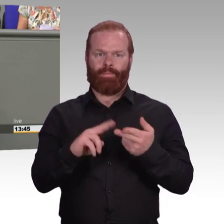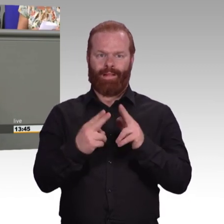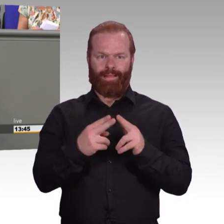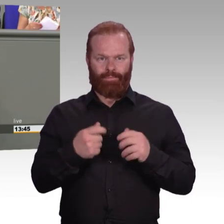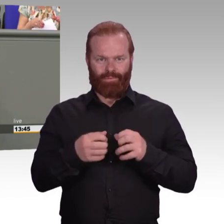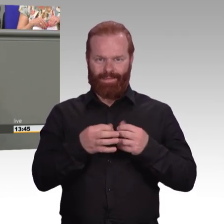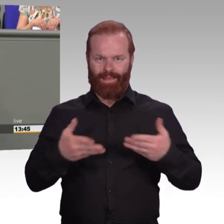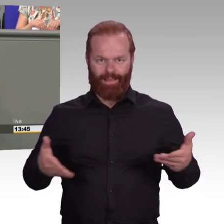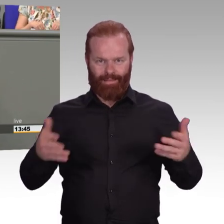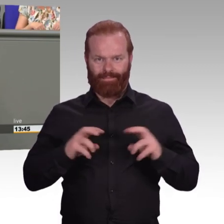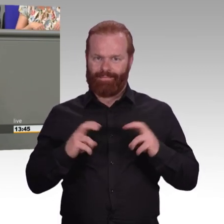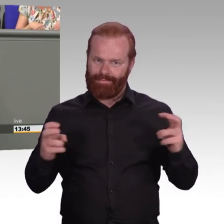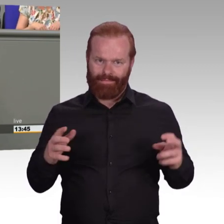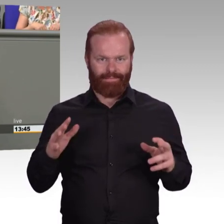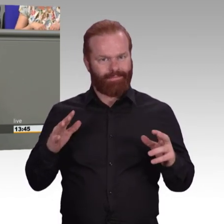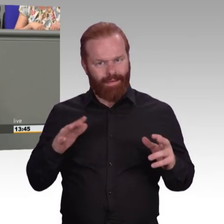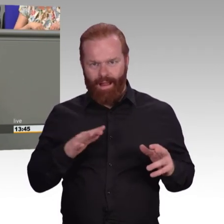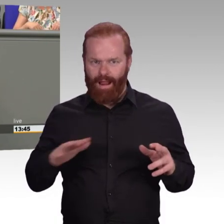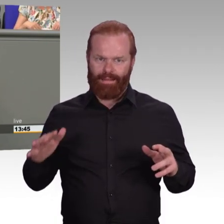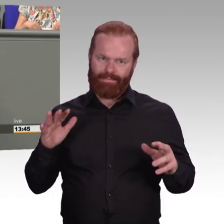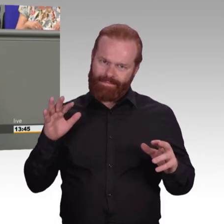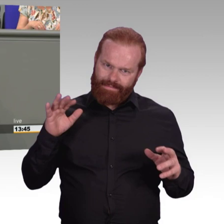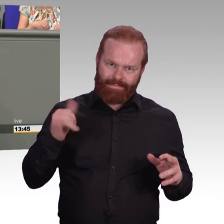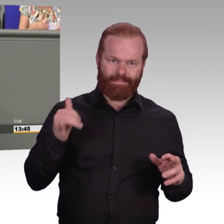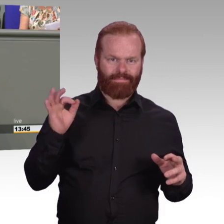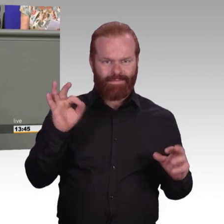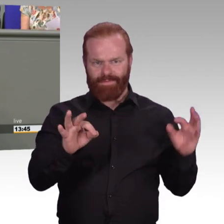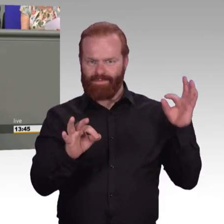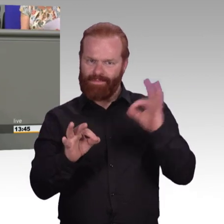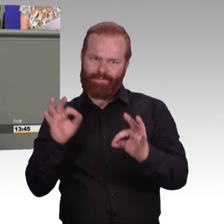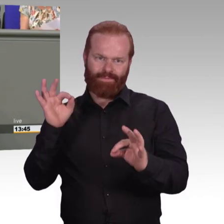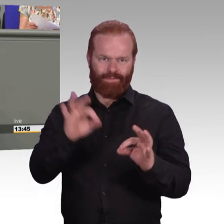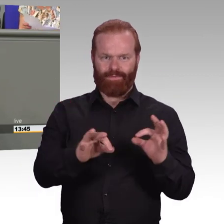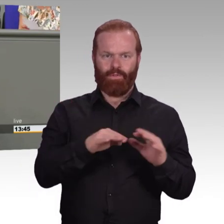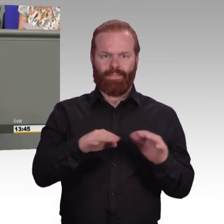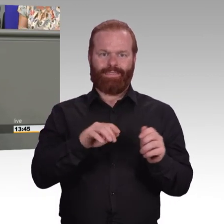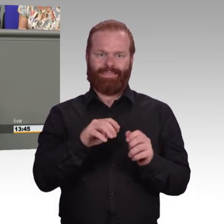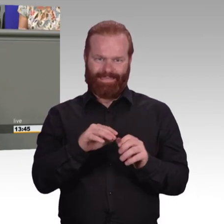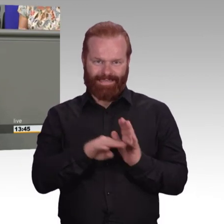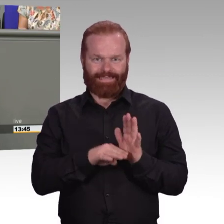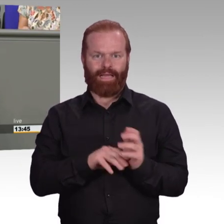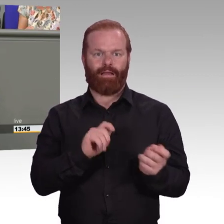Meine Damen und Herren, das vorweg. Der hier diskutierte Antrag der Grünen kommt unter dem sympathischen Titel „Kinderrechte“ daher,